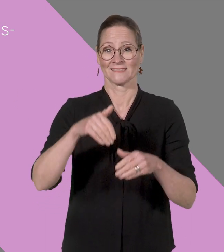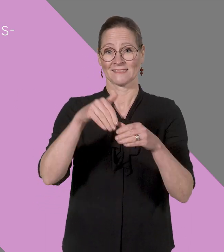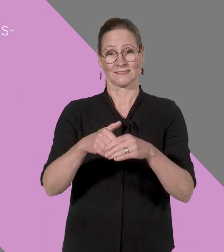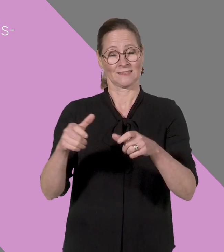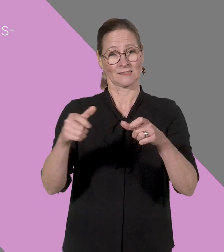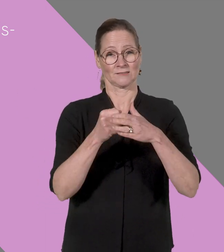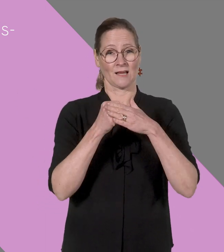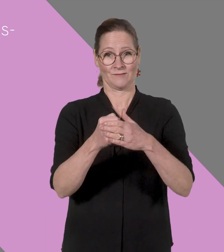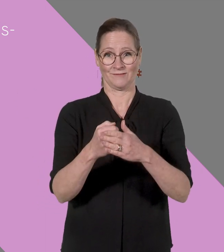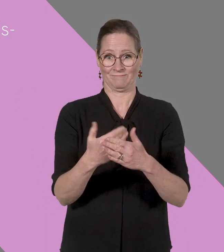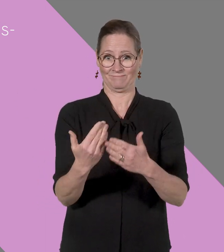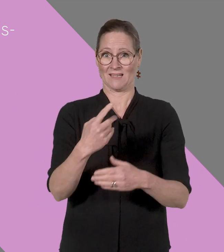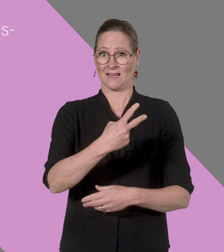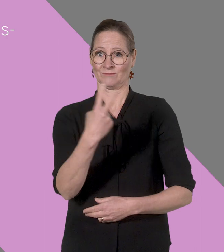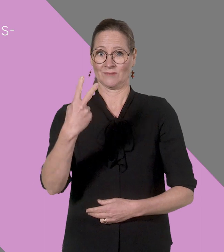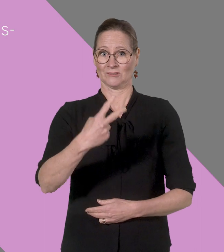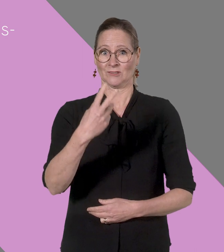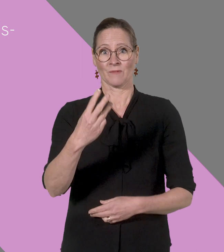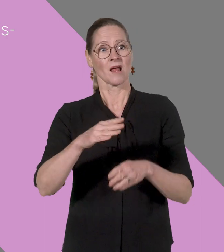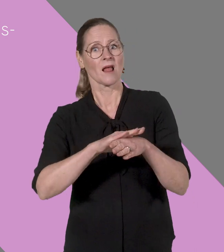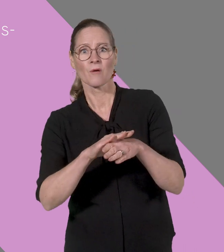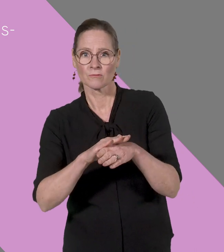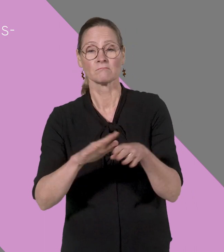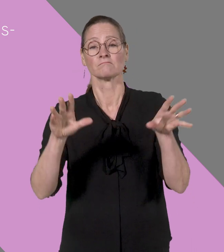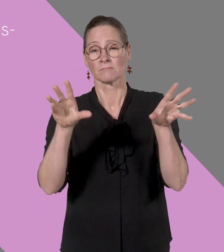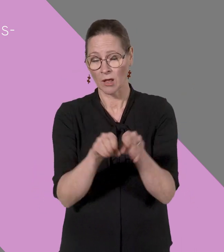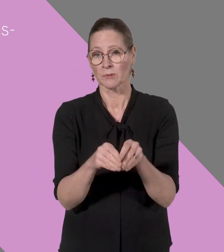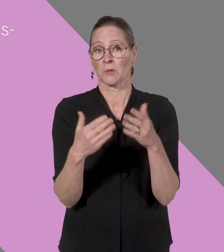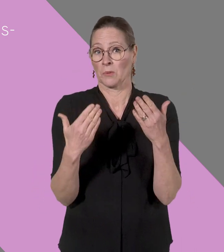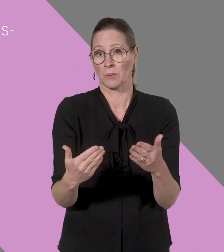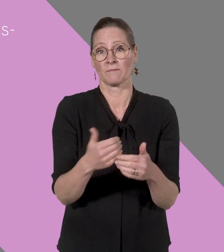Jäsenjärjestöavustuksen 2023 käyttö raportoidaan nyt -